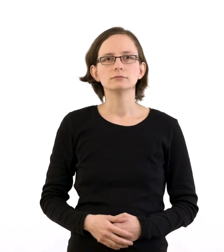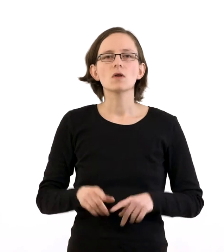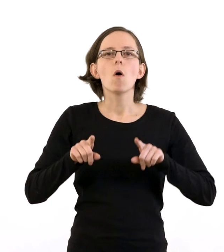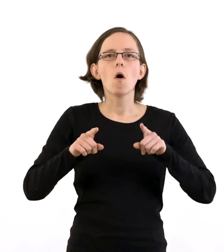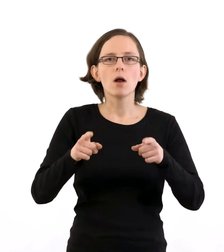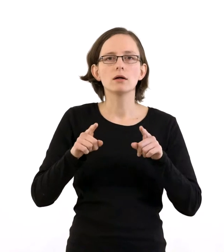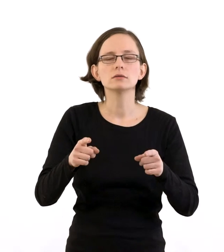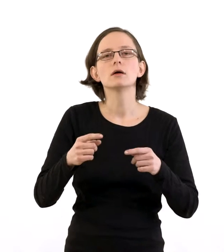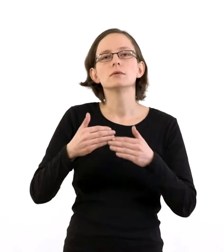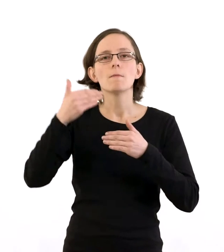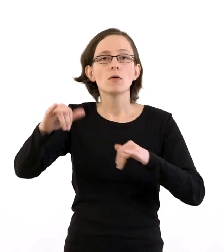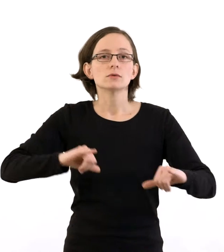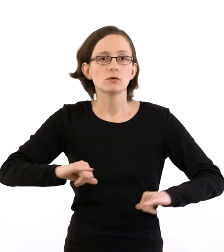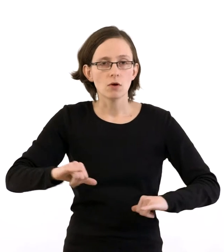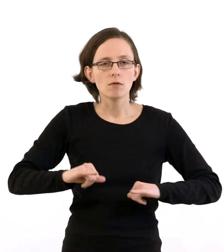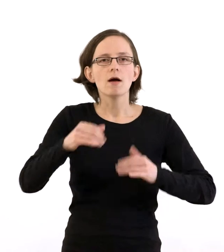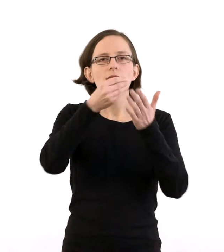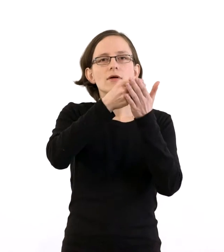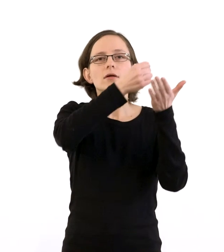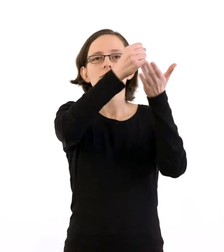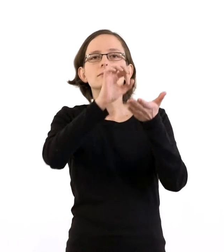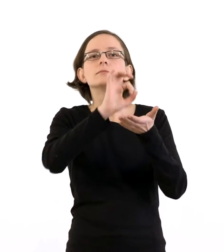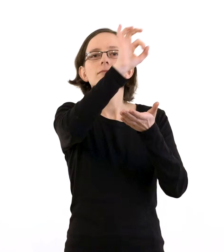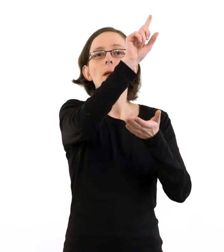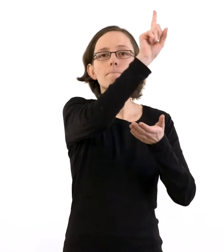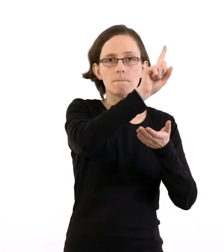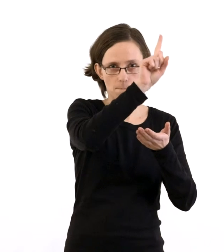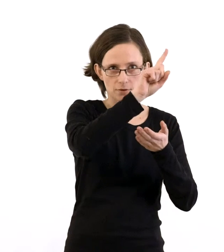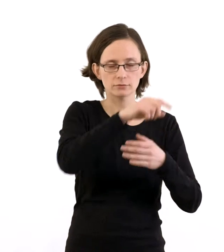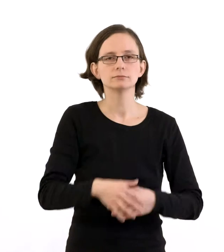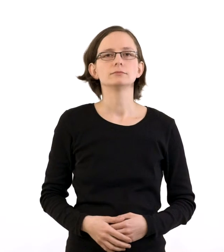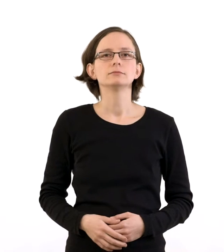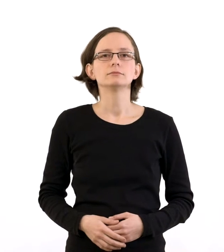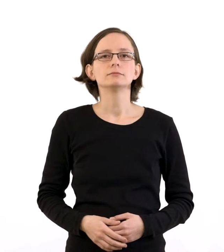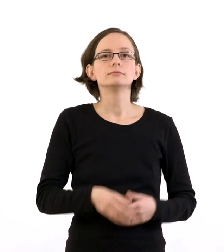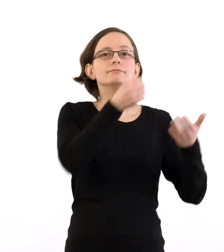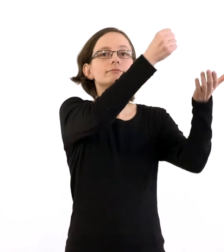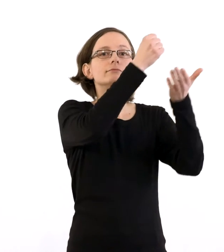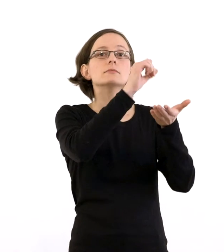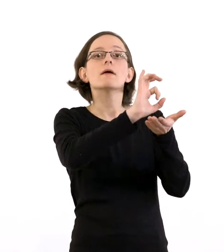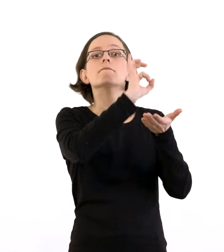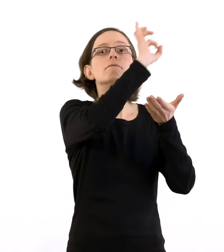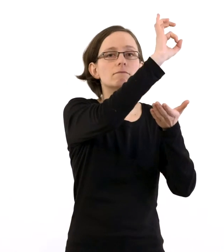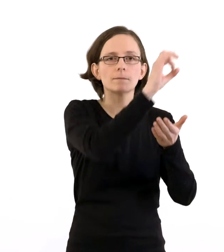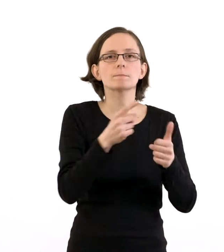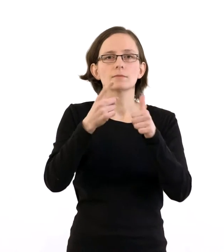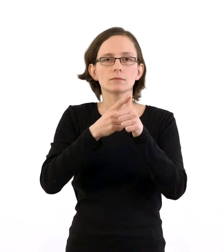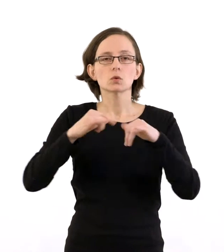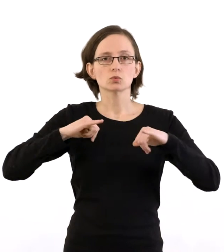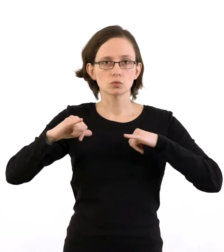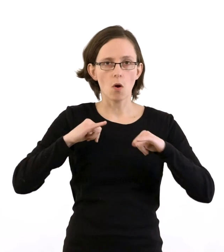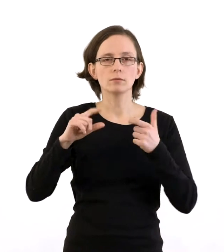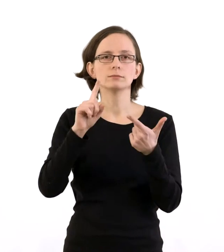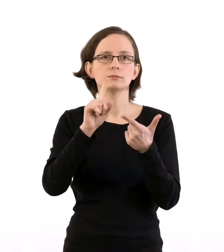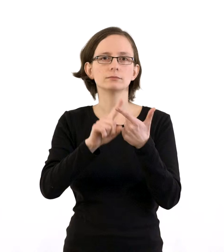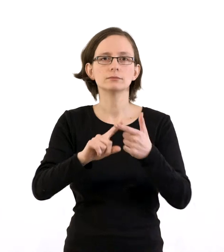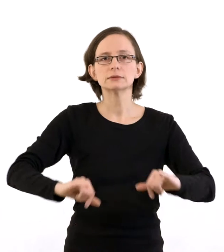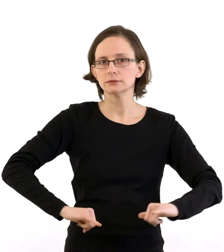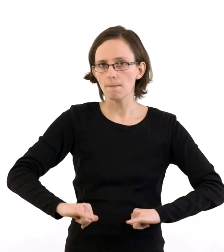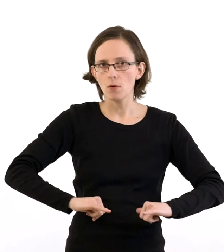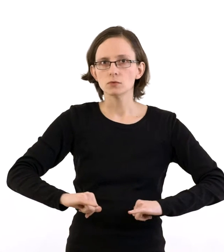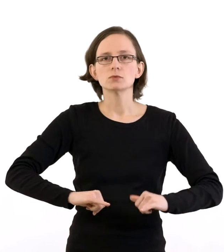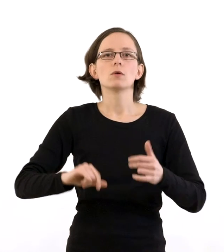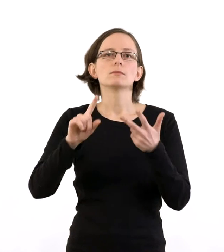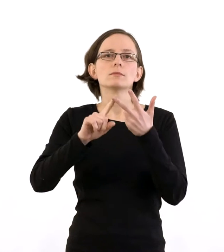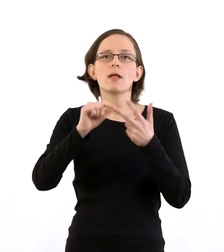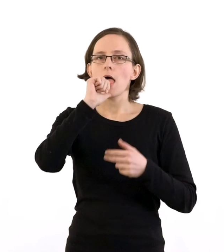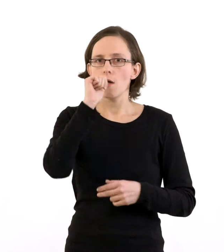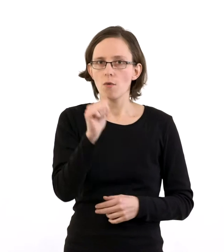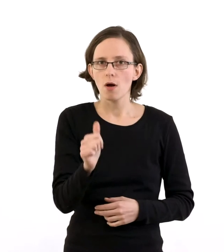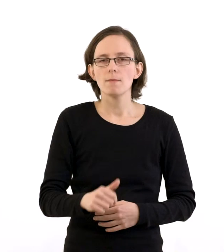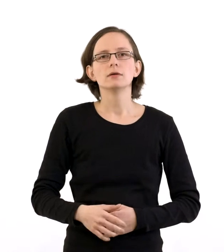Publiczne źródła finansowania organizacji pozarządowych to przede wszystkim dotacje ze środków samorządowych, krajowych i europejskich.